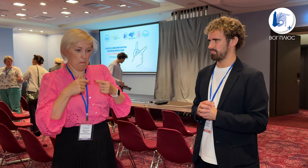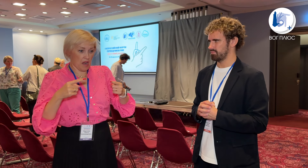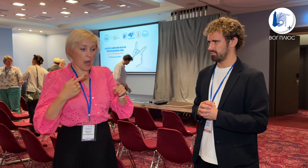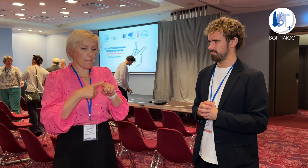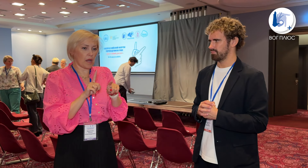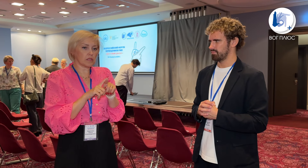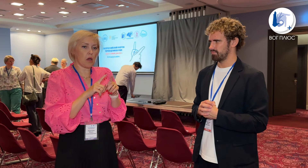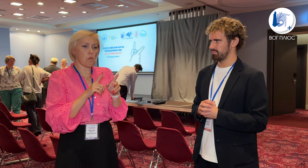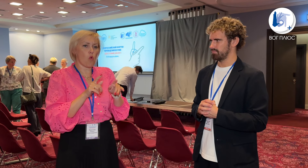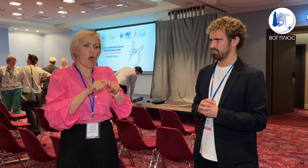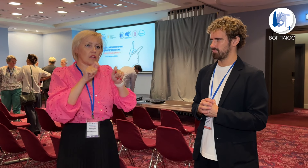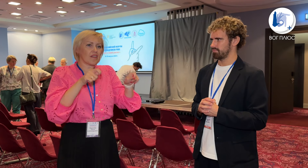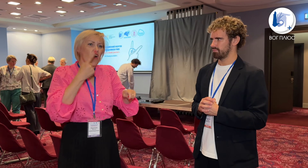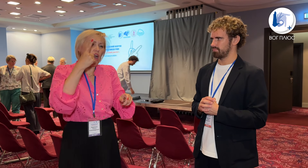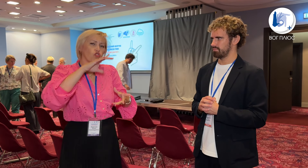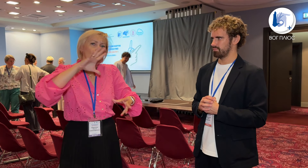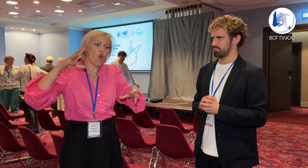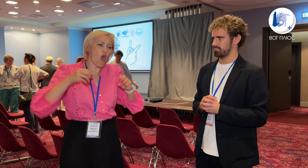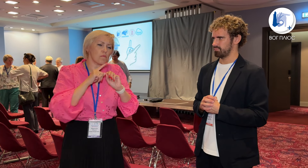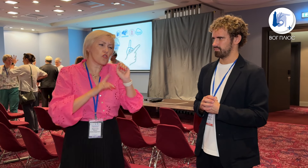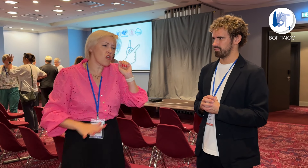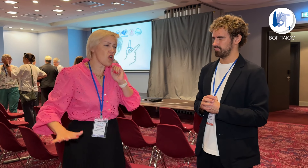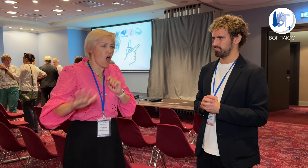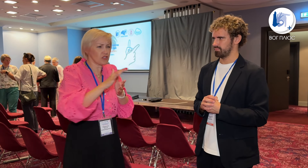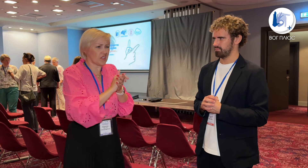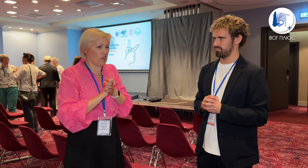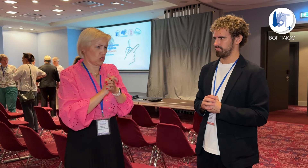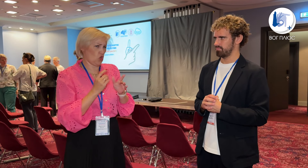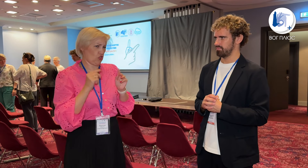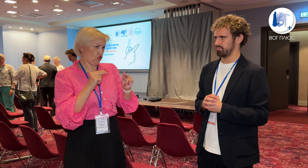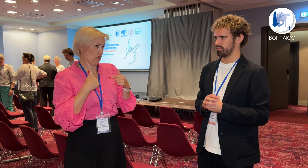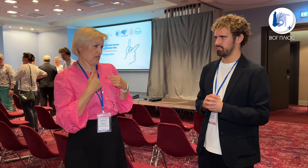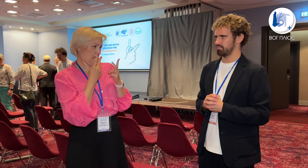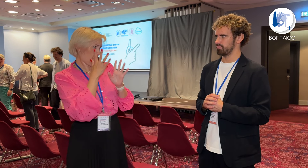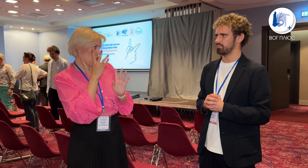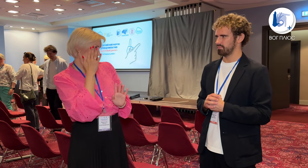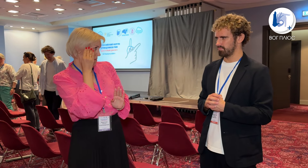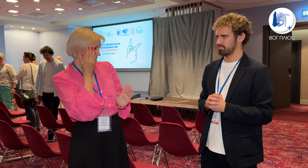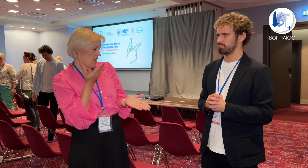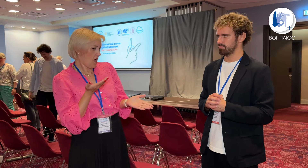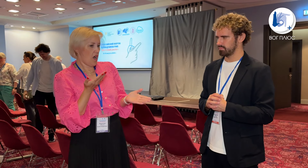Если честно, я не вижу смысла делать общероссийскую ассоциацию.